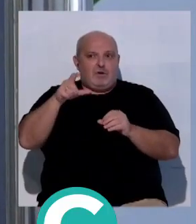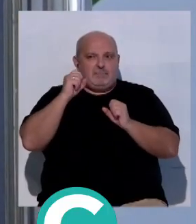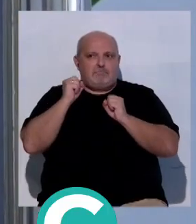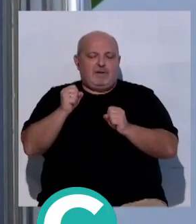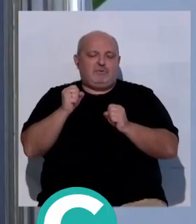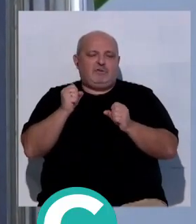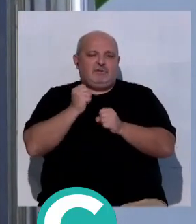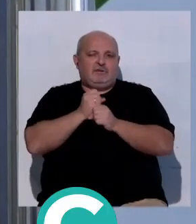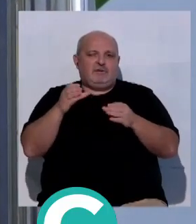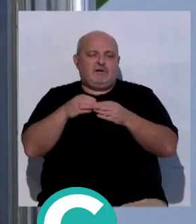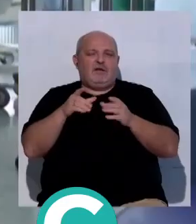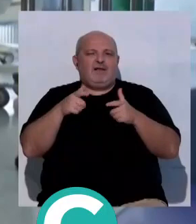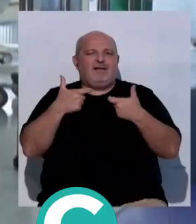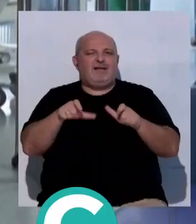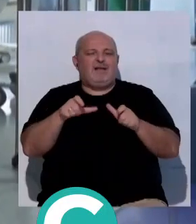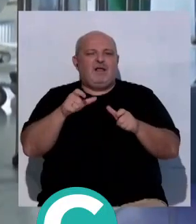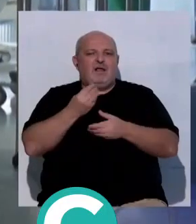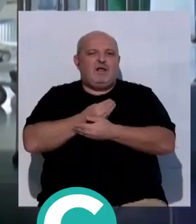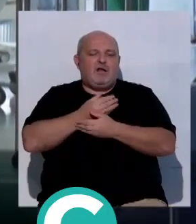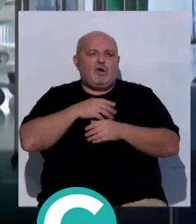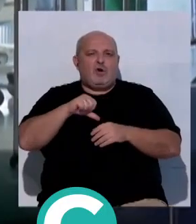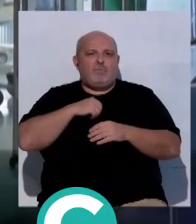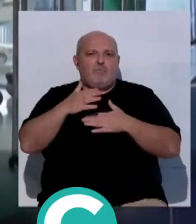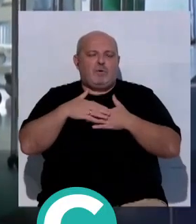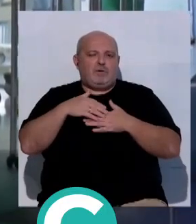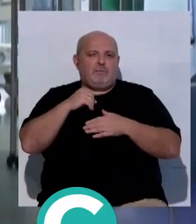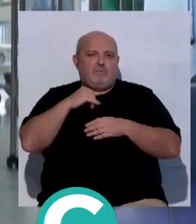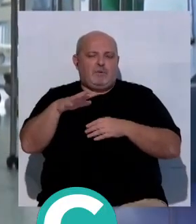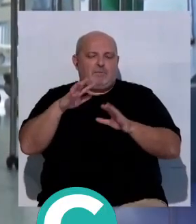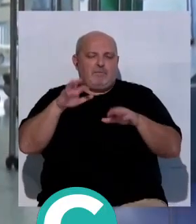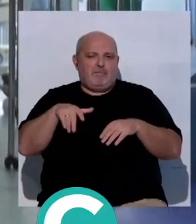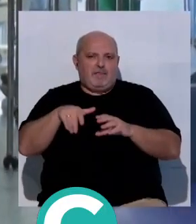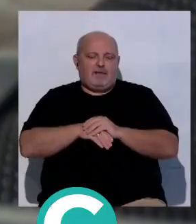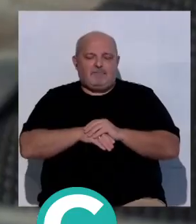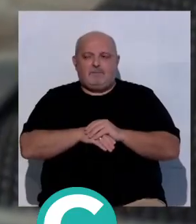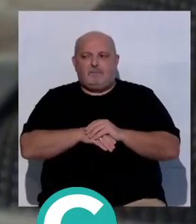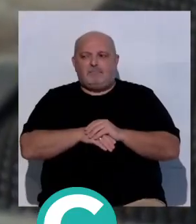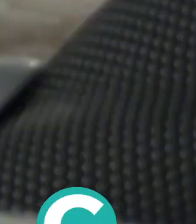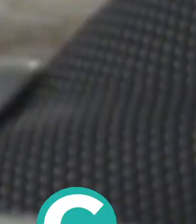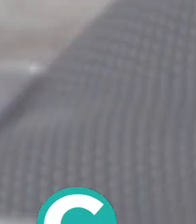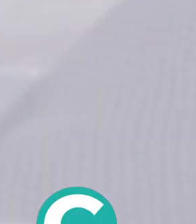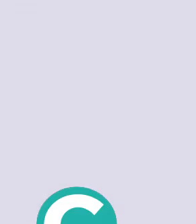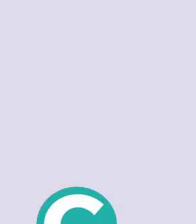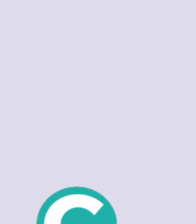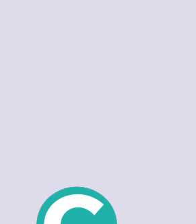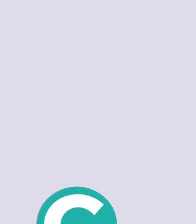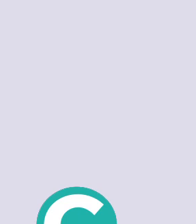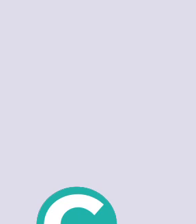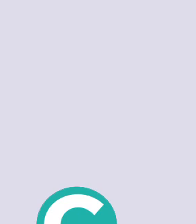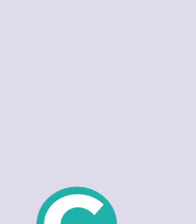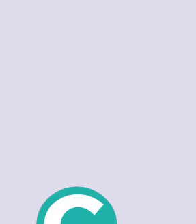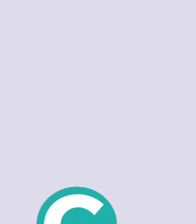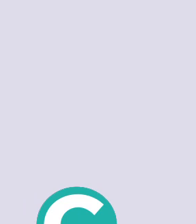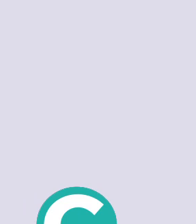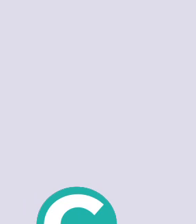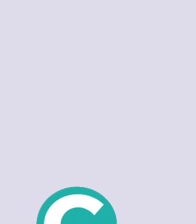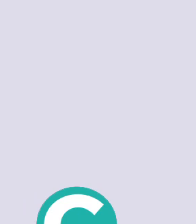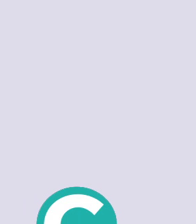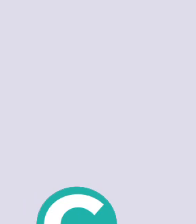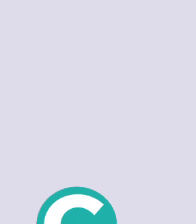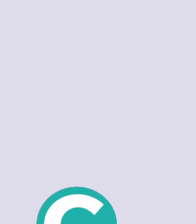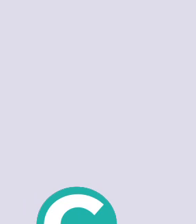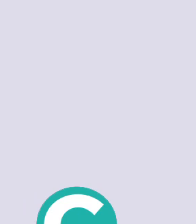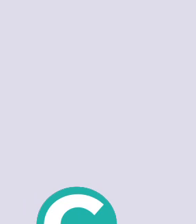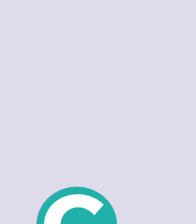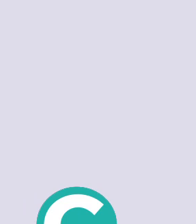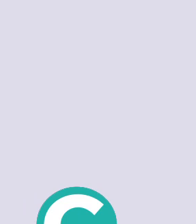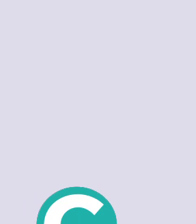trabajan en la unidad de neonatología del Hospital Universitario Puerta del Mar de [Música] Cádiz